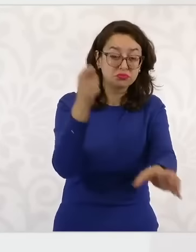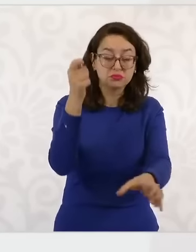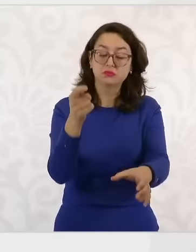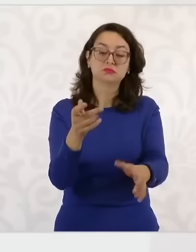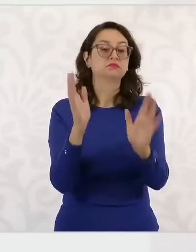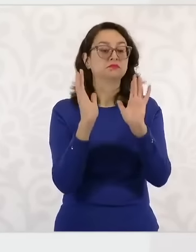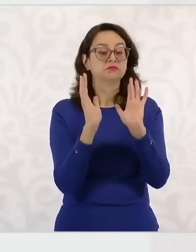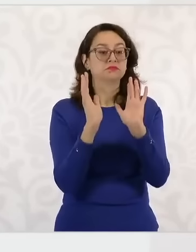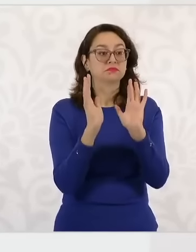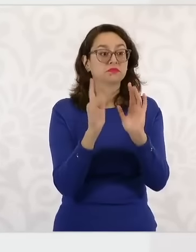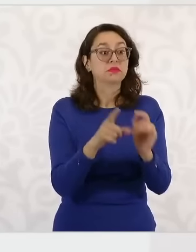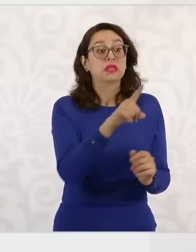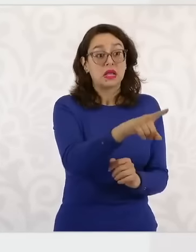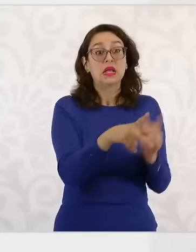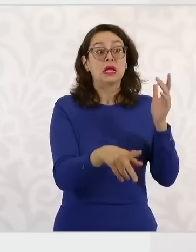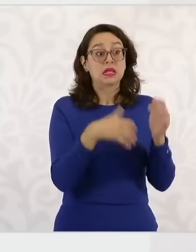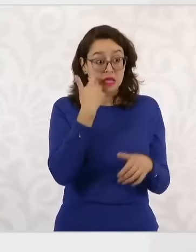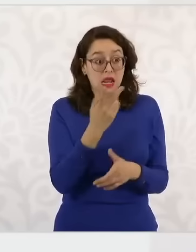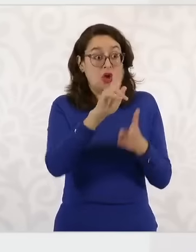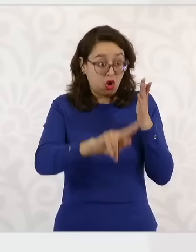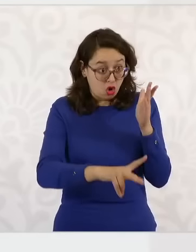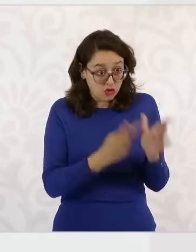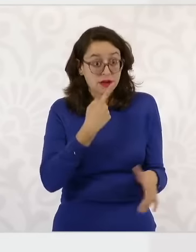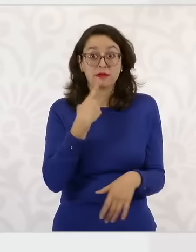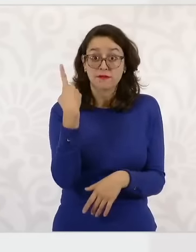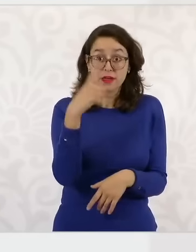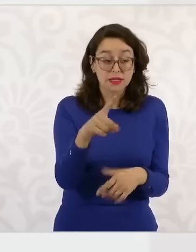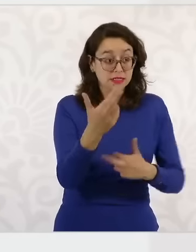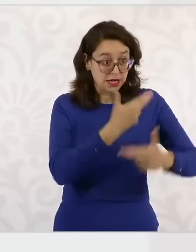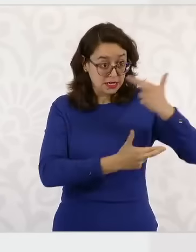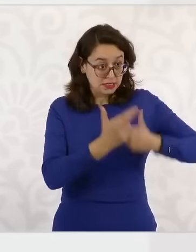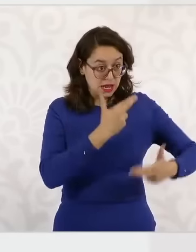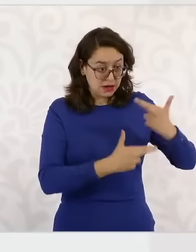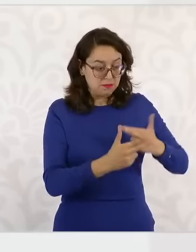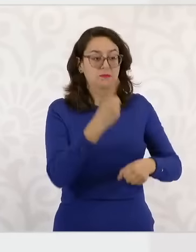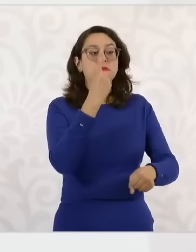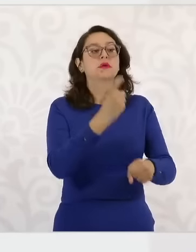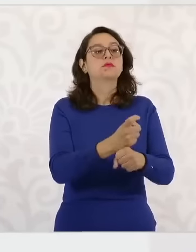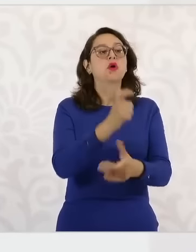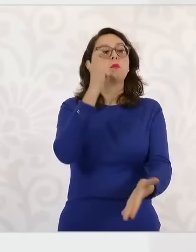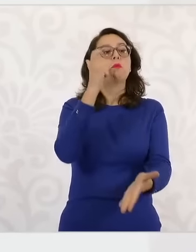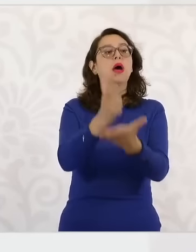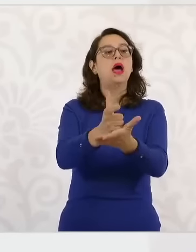siempre y cuando depositen el recurso que deben de garantía.